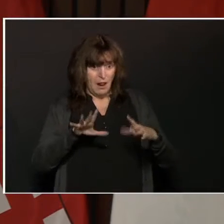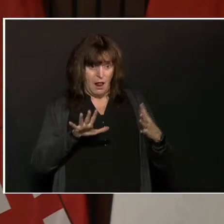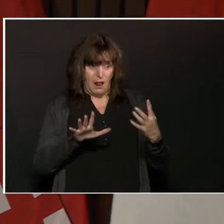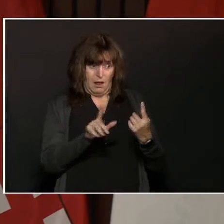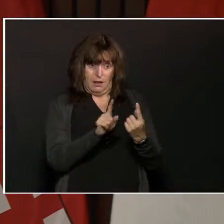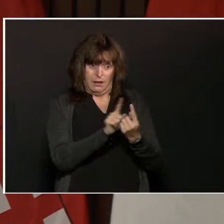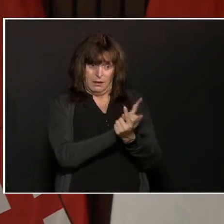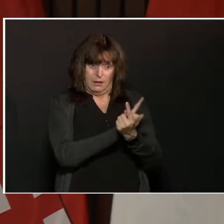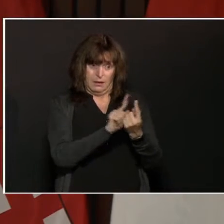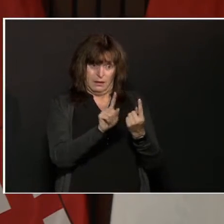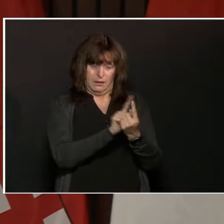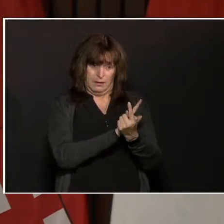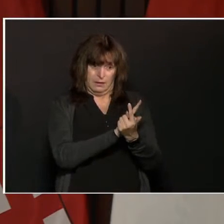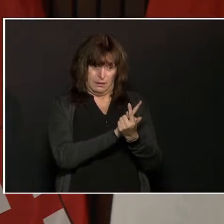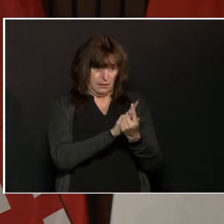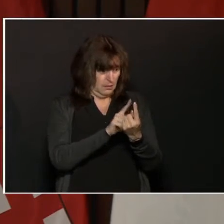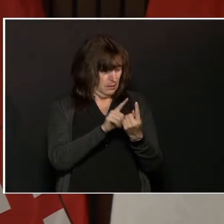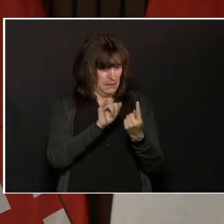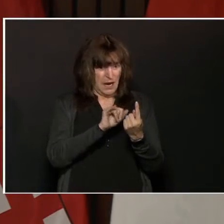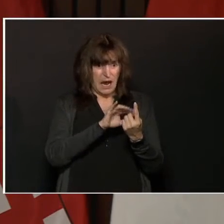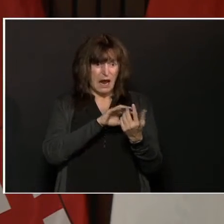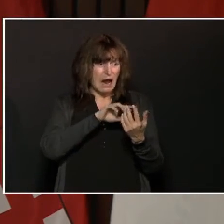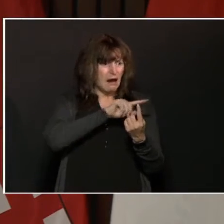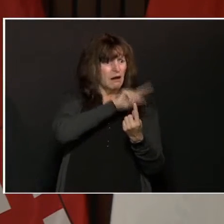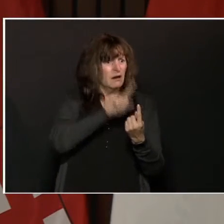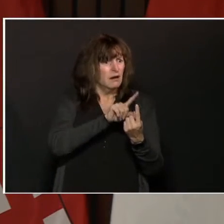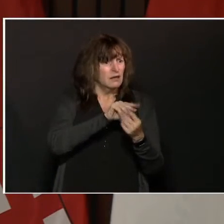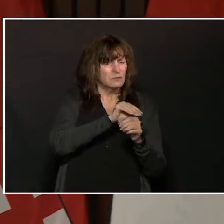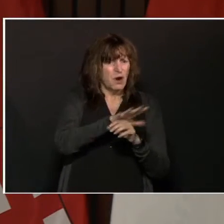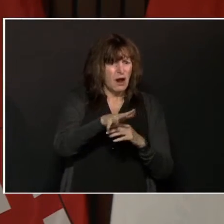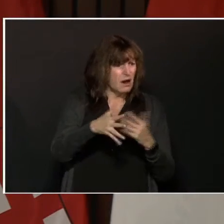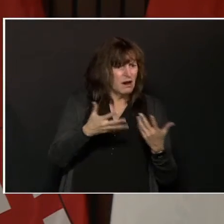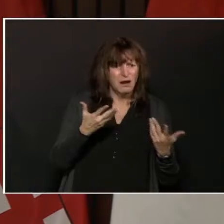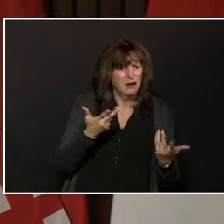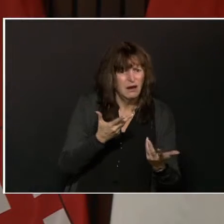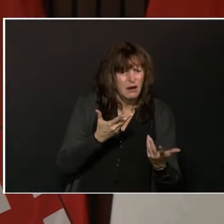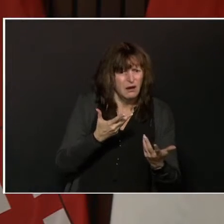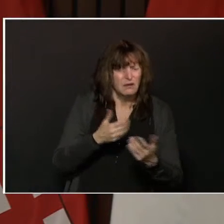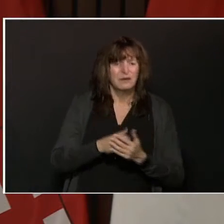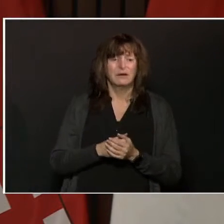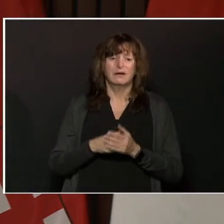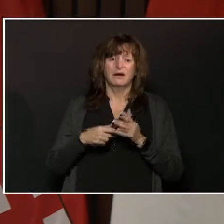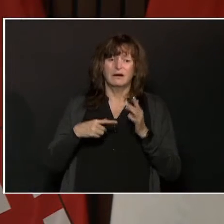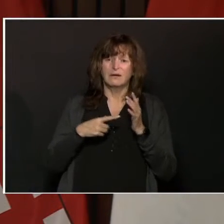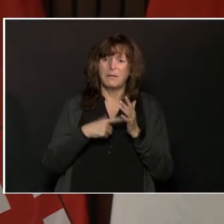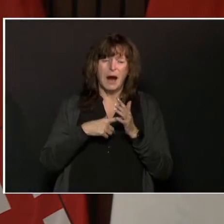PROBLEM THAT IT HITS COMMUNITIES FACING PROBLEM THAT IT HITS COMMUNITIES FACING BARRIERS FACING BARRIERS AROUND ACCESS TO SUITABLE FACING BARRIERS AROUND ACCESS TO SUITABLE HOUSING